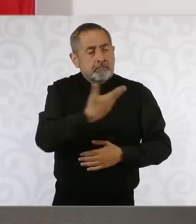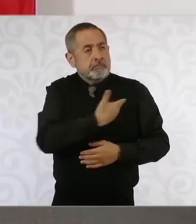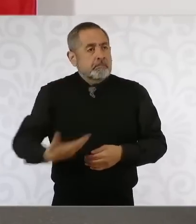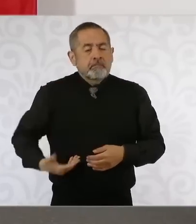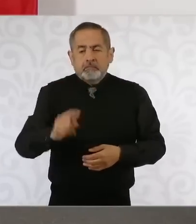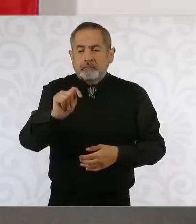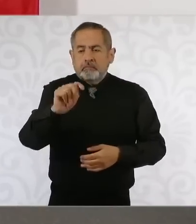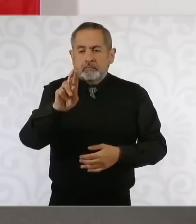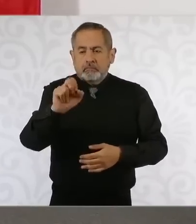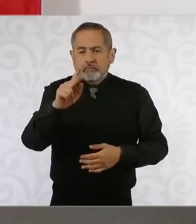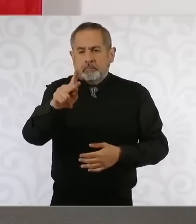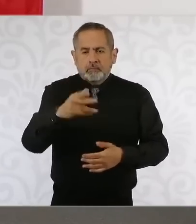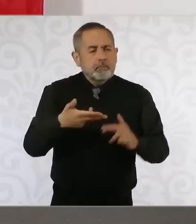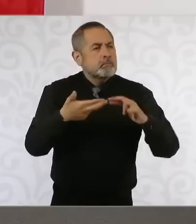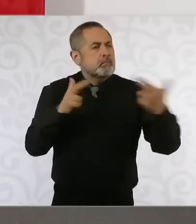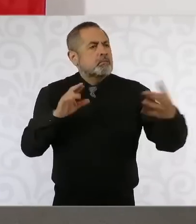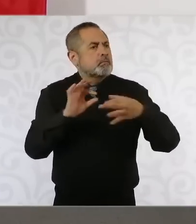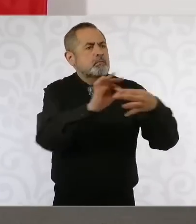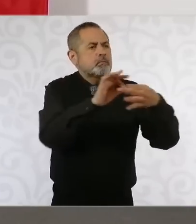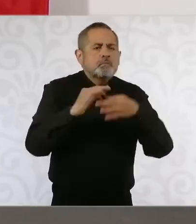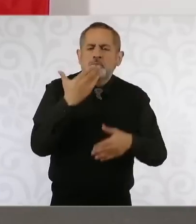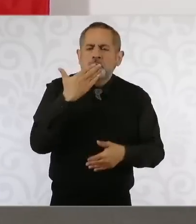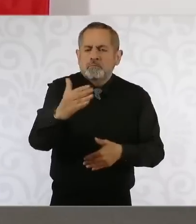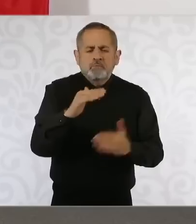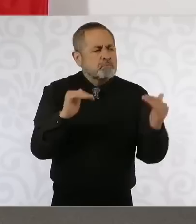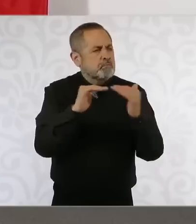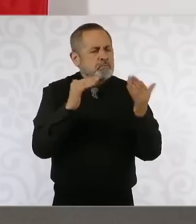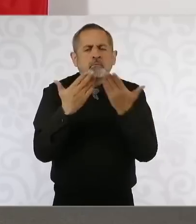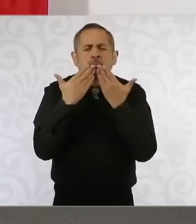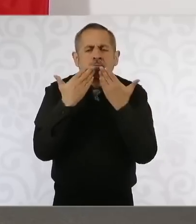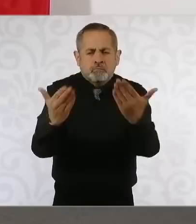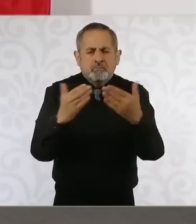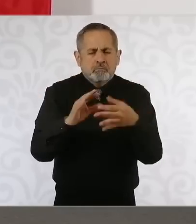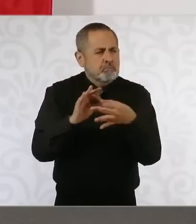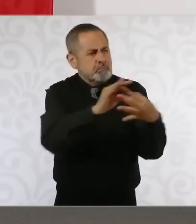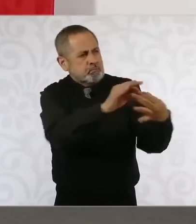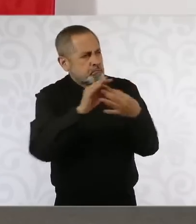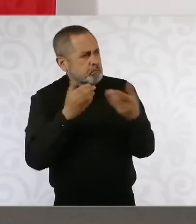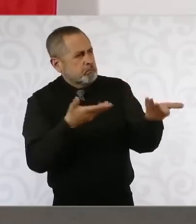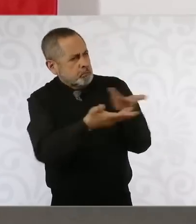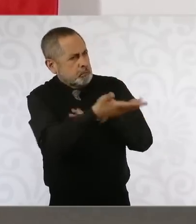y vamos a hacer lo que esté en nuestras manos para tener esa buena relación en todos los